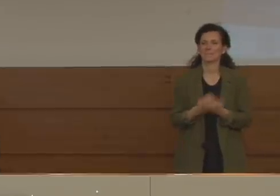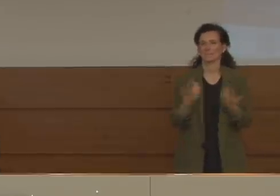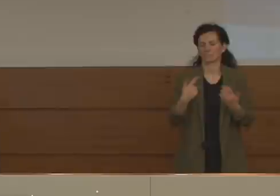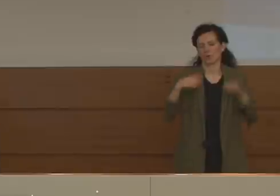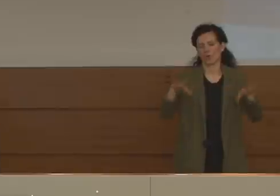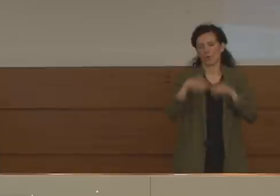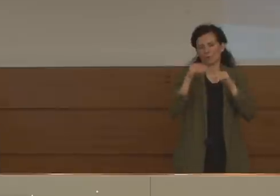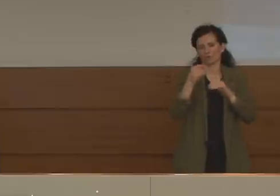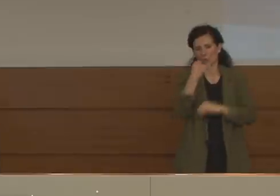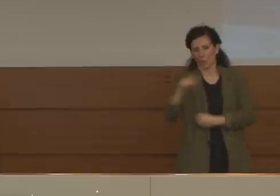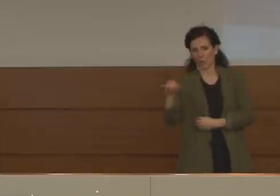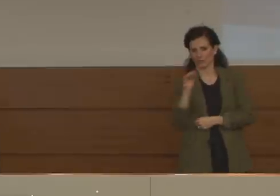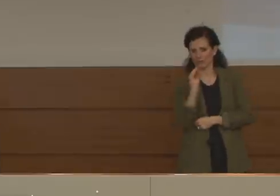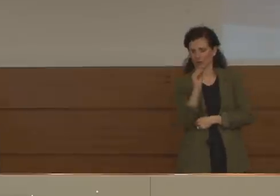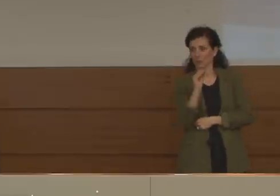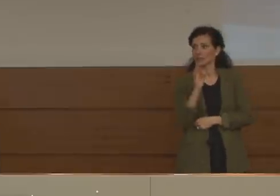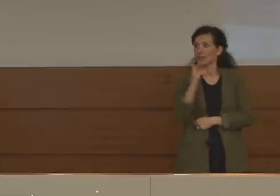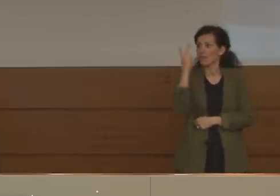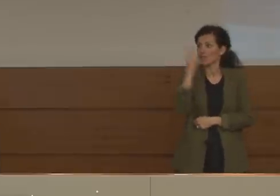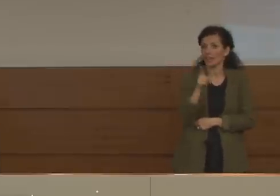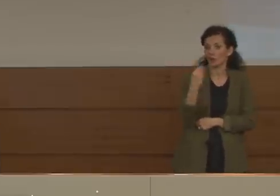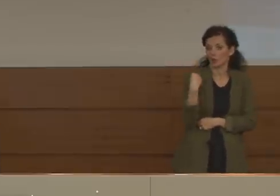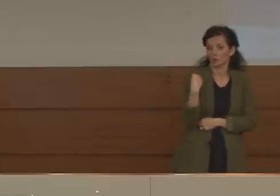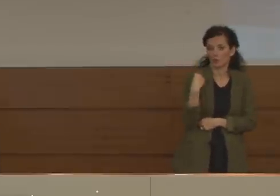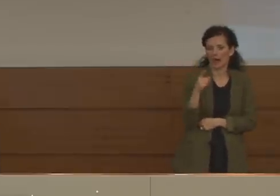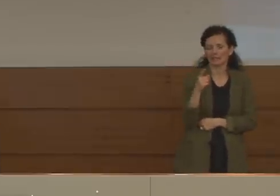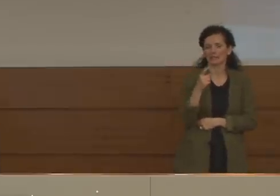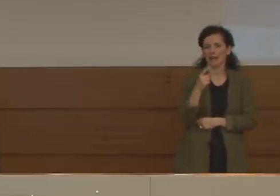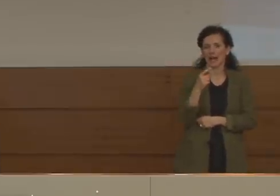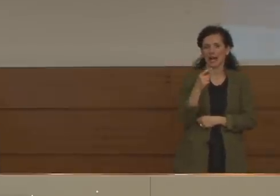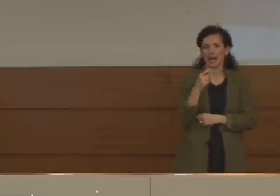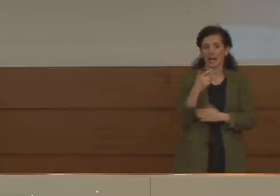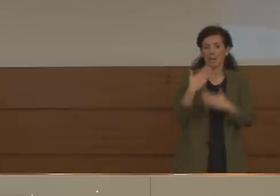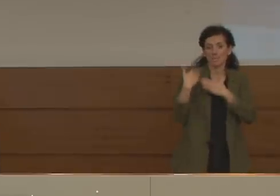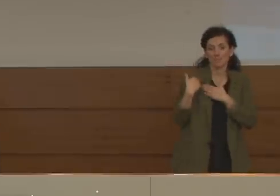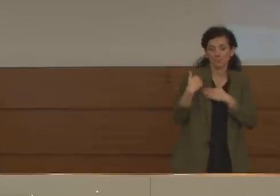non è esattamente il mio specifico. Però il Professor Villani ha presentato